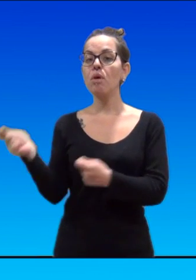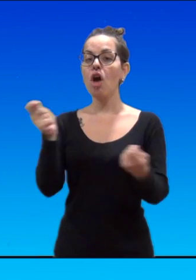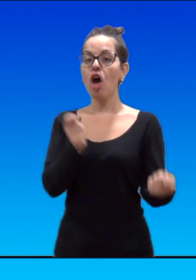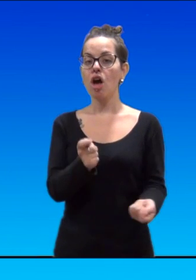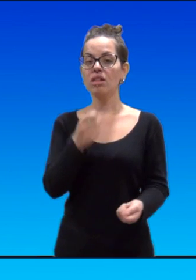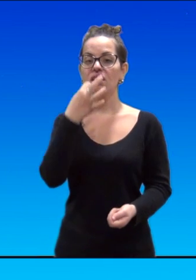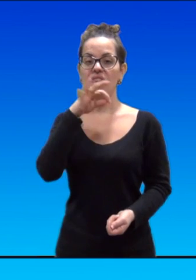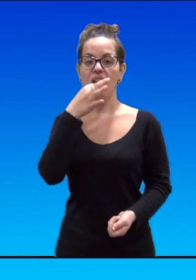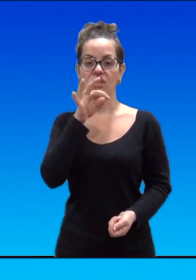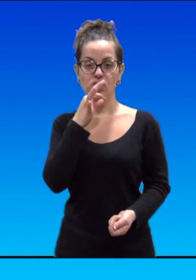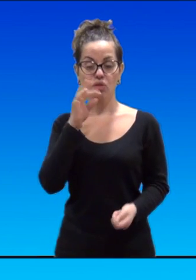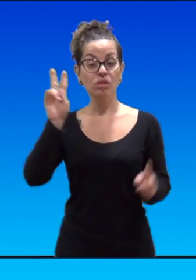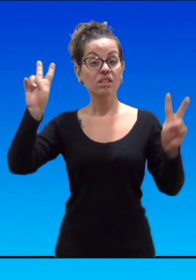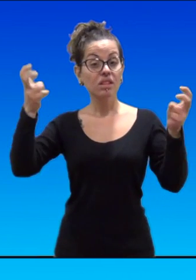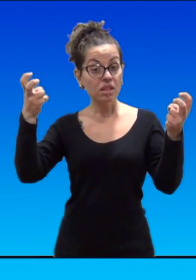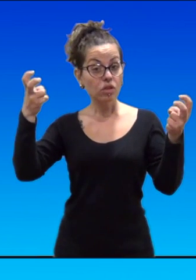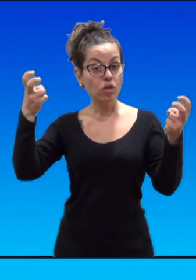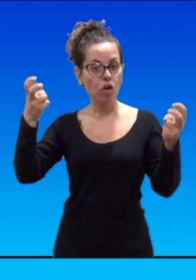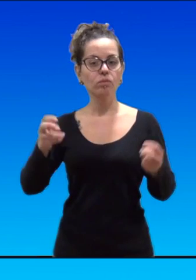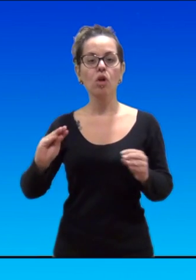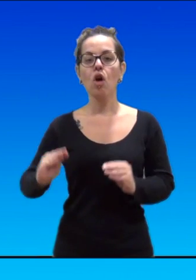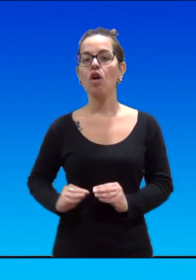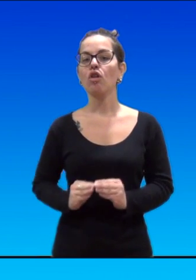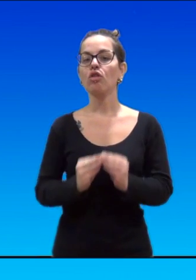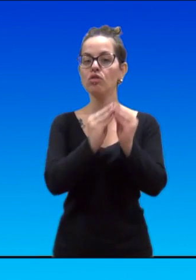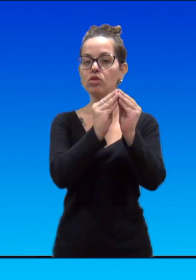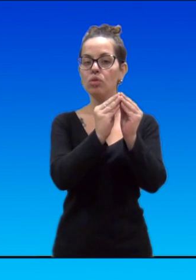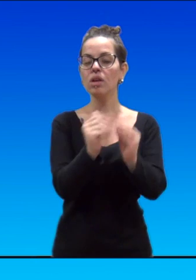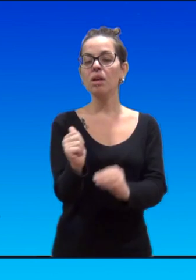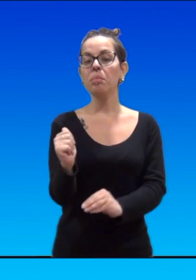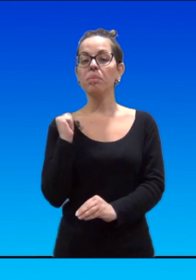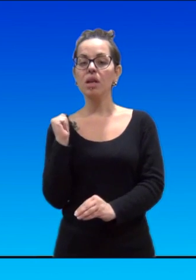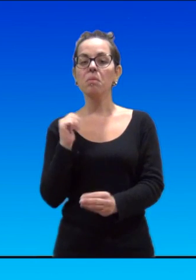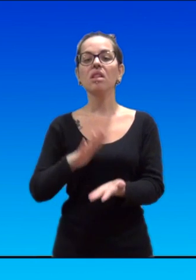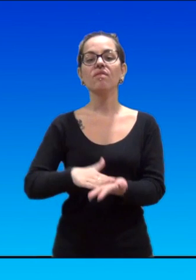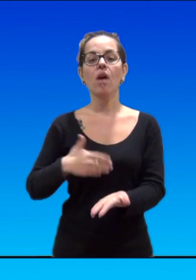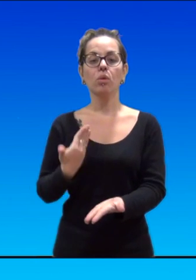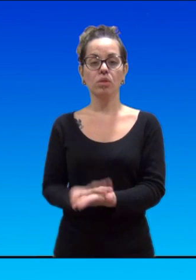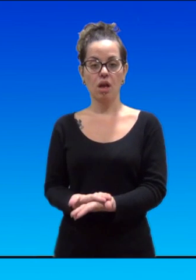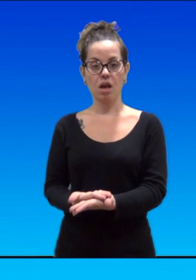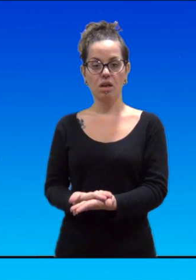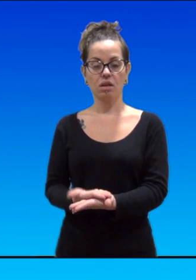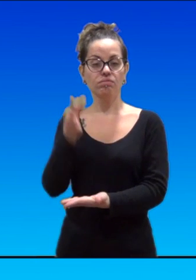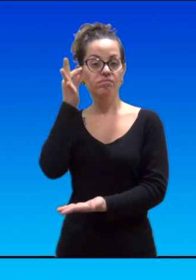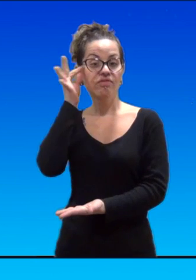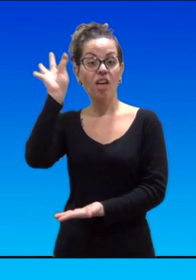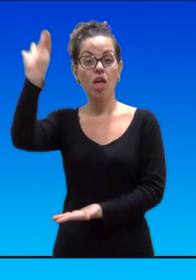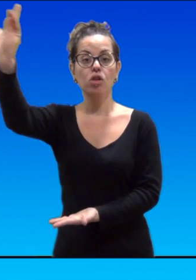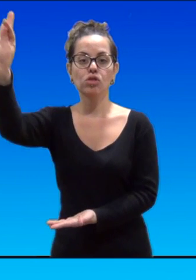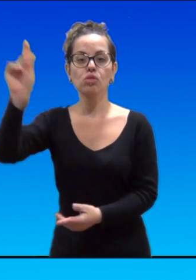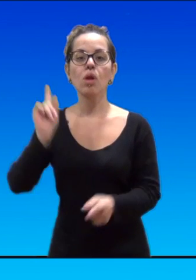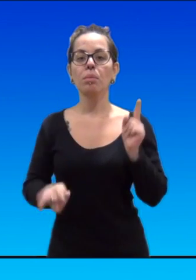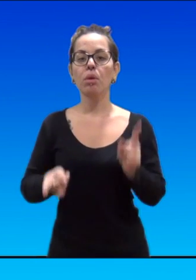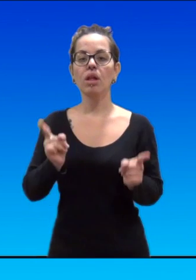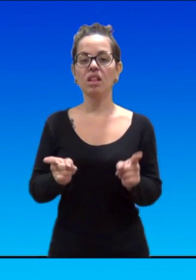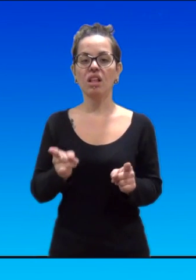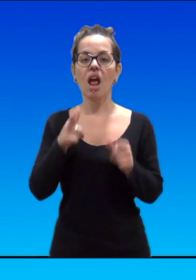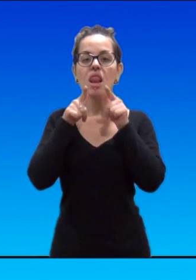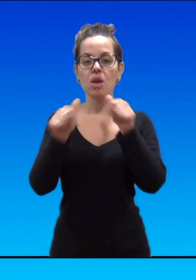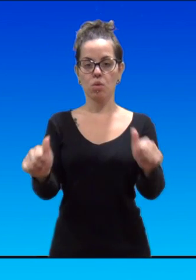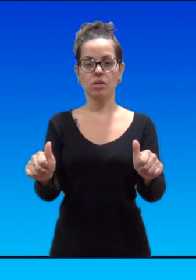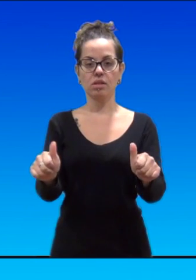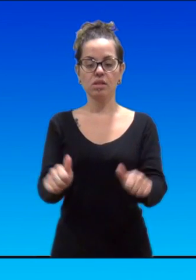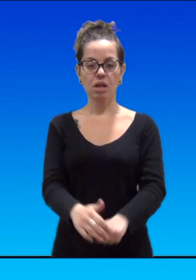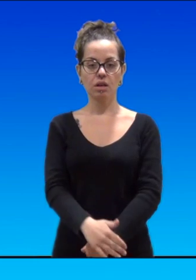con una relazione dal titolo “Costruire prima di valutare: verso una politica linguistica”.